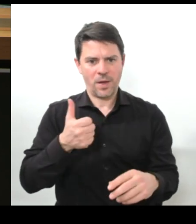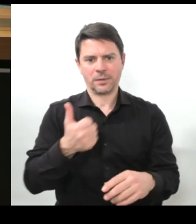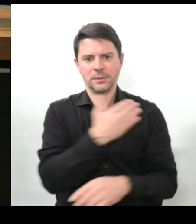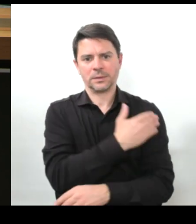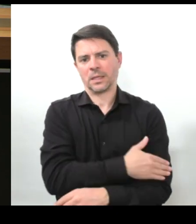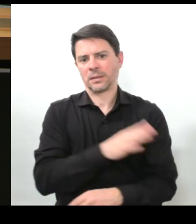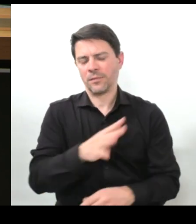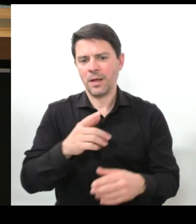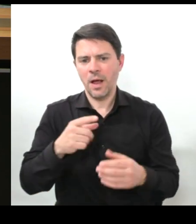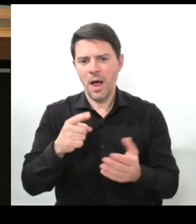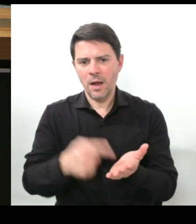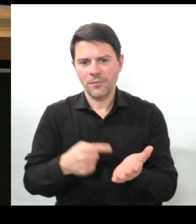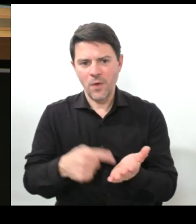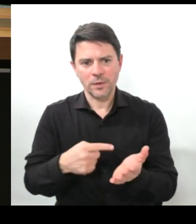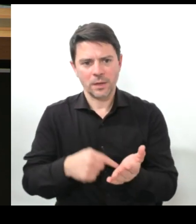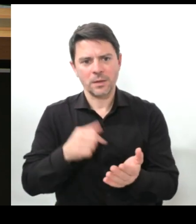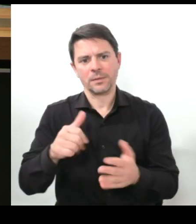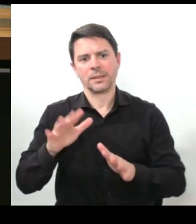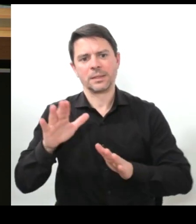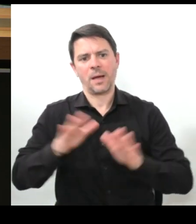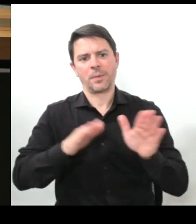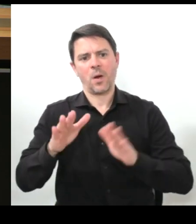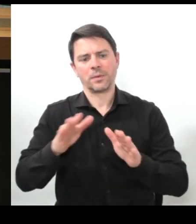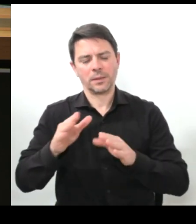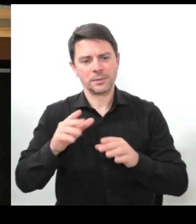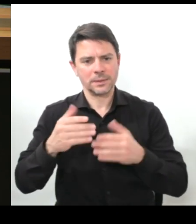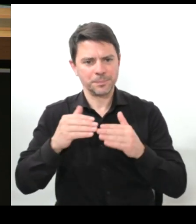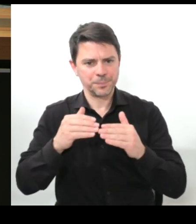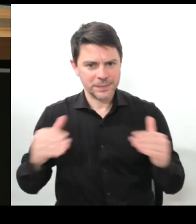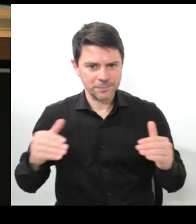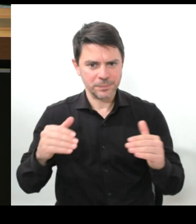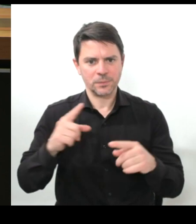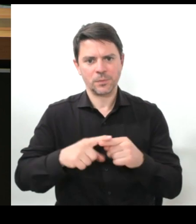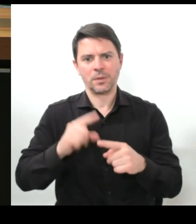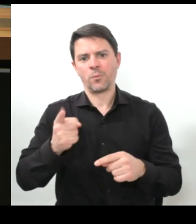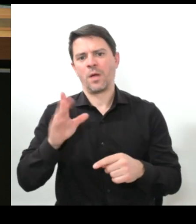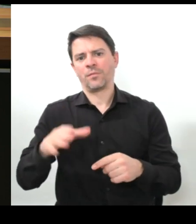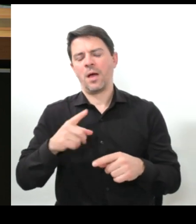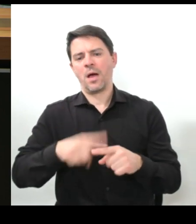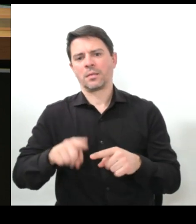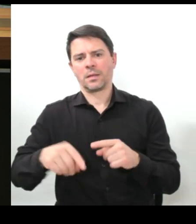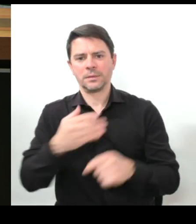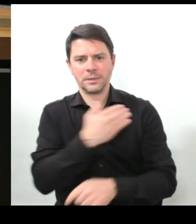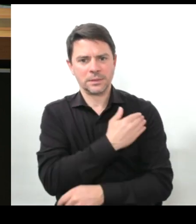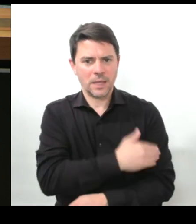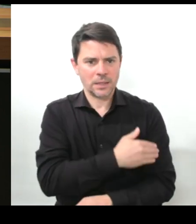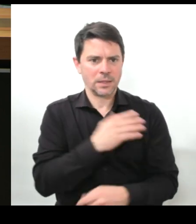verfassungsrechtlicher Art, die es wahrscheinlich nicht so einfach machen würden, wahrscheinlich sogar